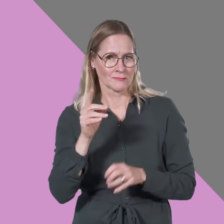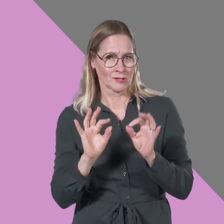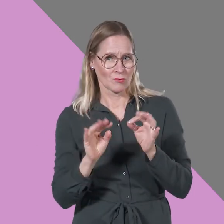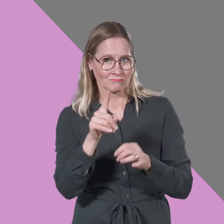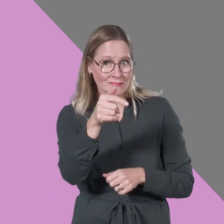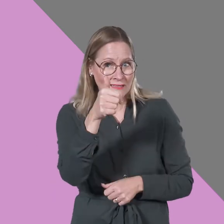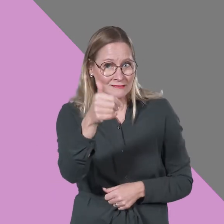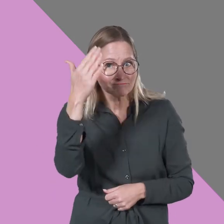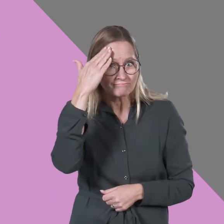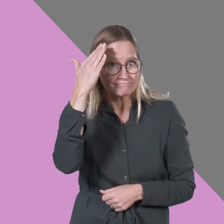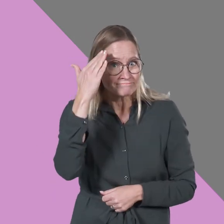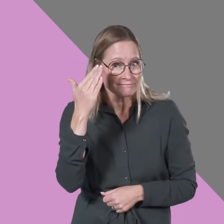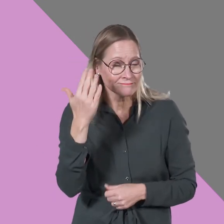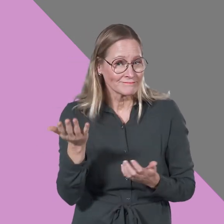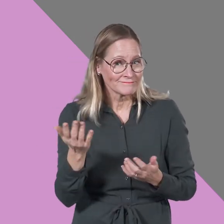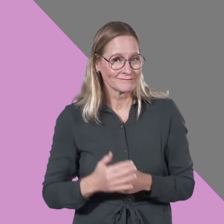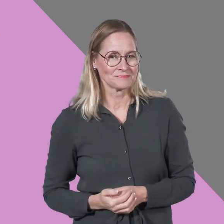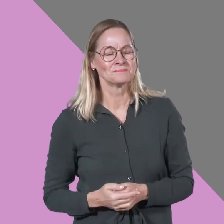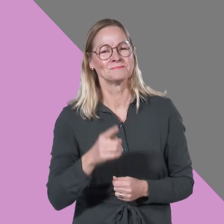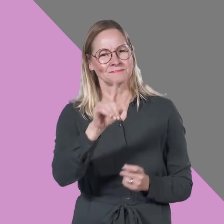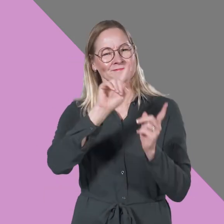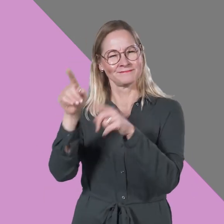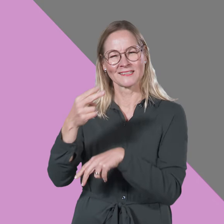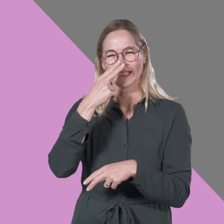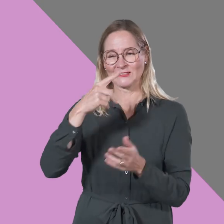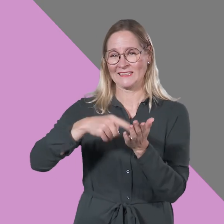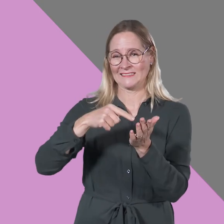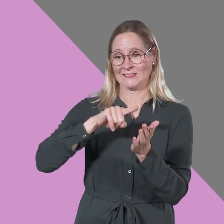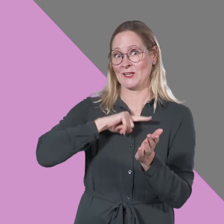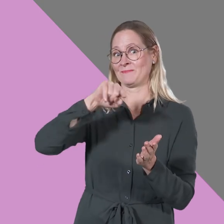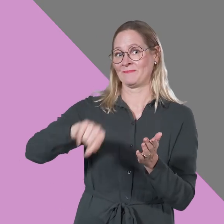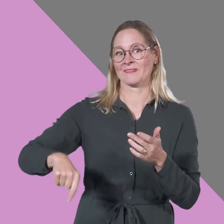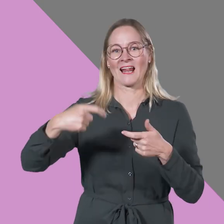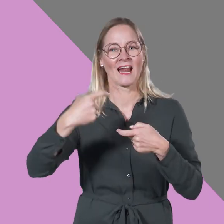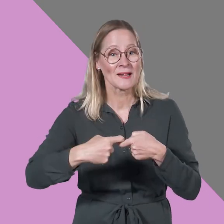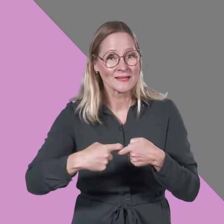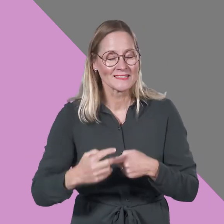Kuinka hyvin olet itse kartalla? Käy ottamassa selvää oheisesta linkistä!